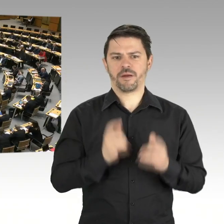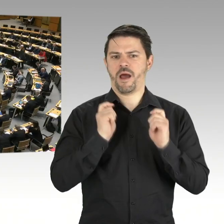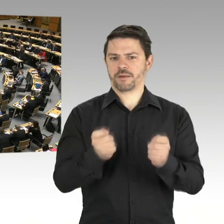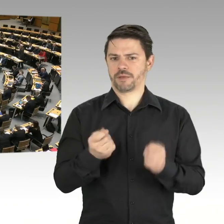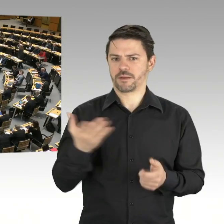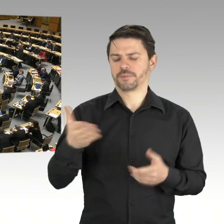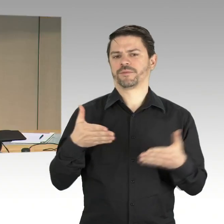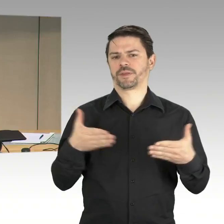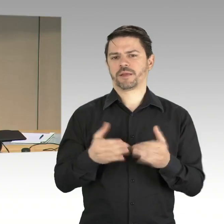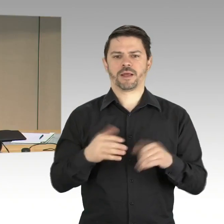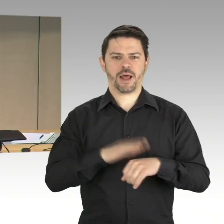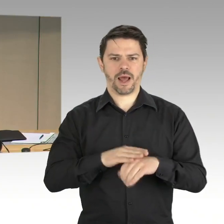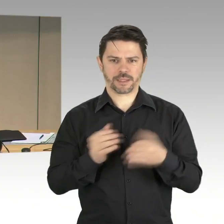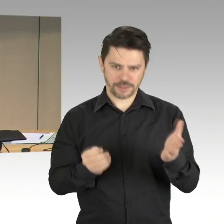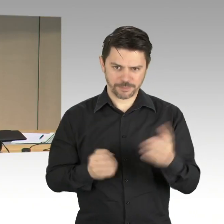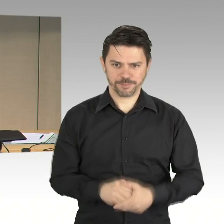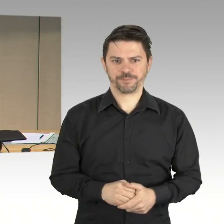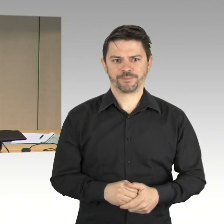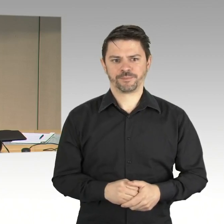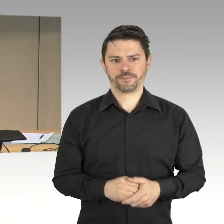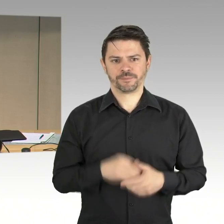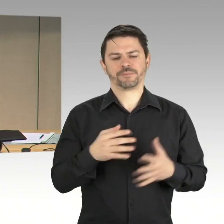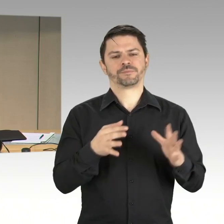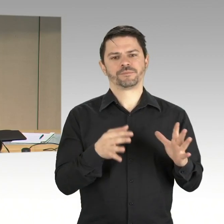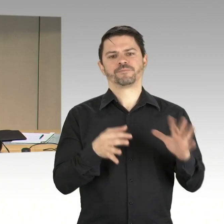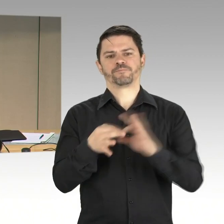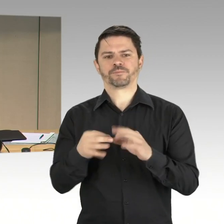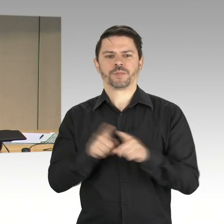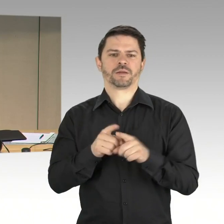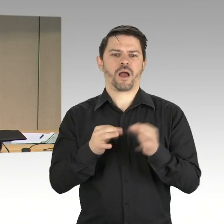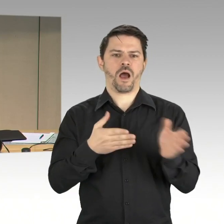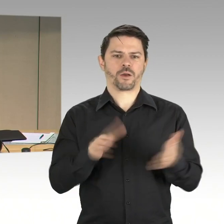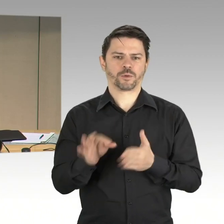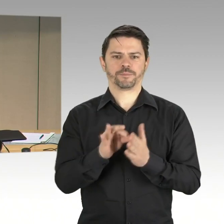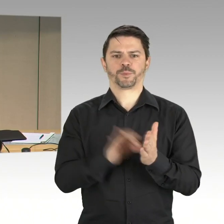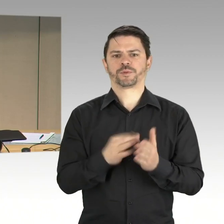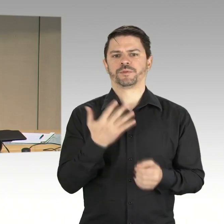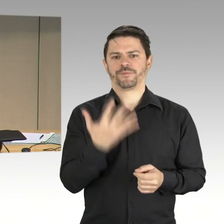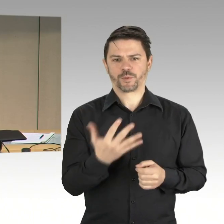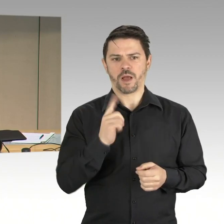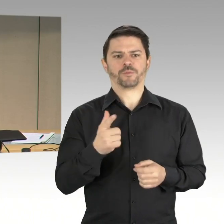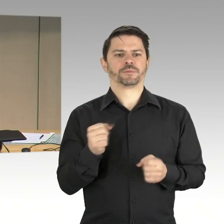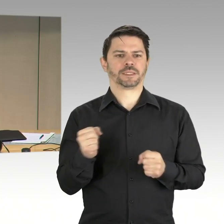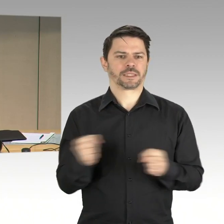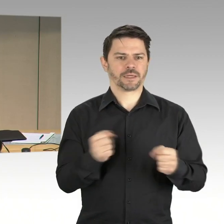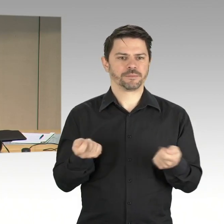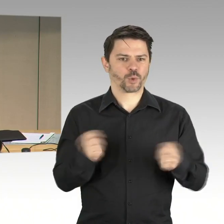Drucksache 18/2437 zur Vorlage zur Beschlussfassung, Drucksache 18/2347,